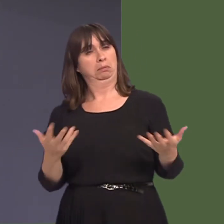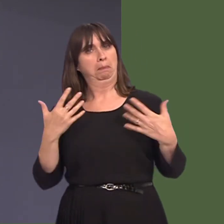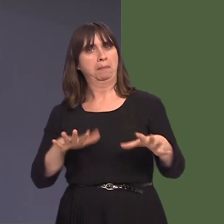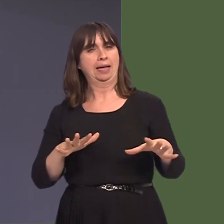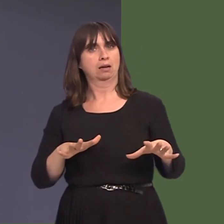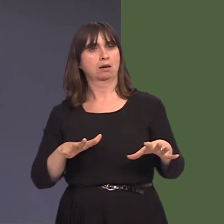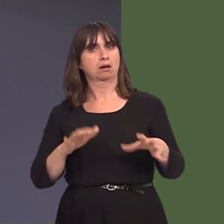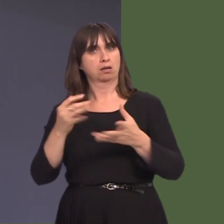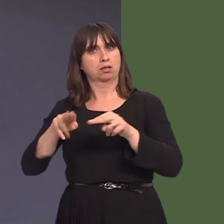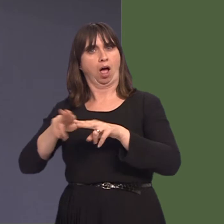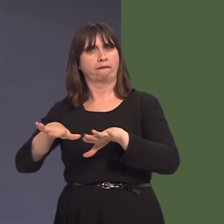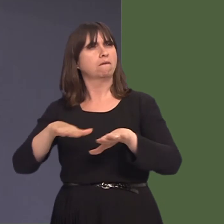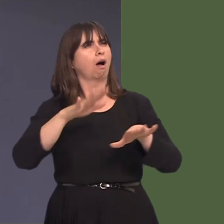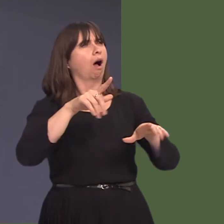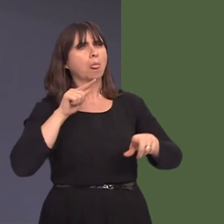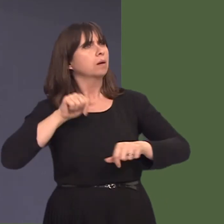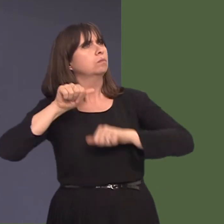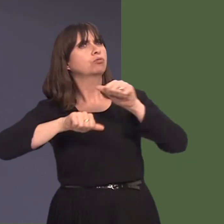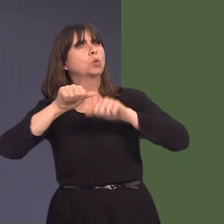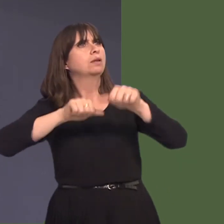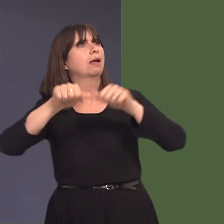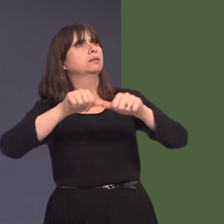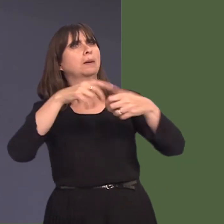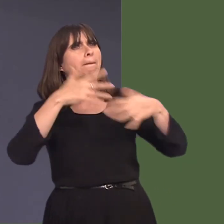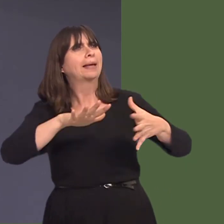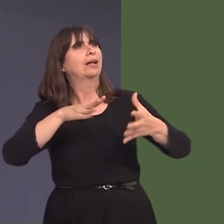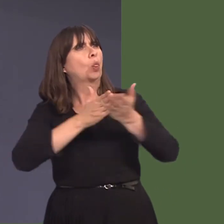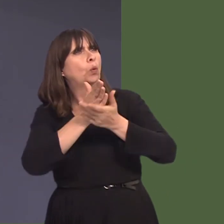sydd wedi cael ei ymgymryd ‚ hi ym mwrdd iechyd Betsi Cadwaladr, iír pwynt eu bod